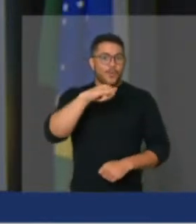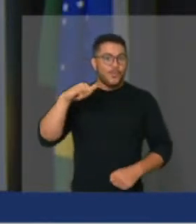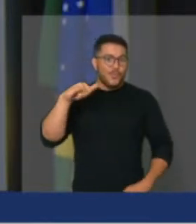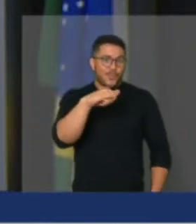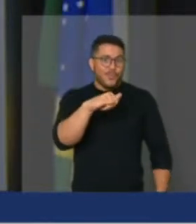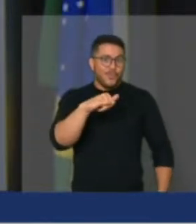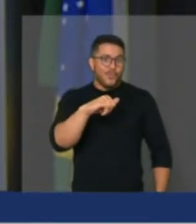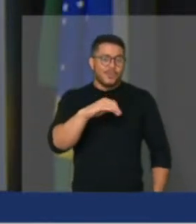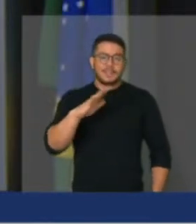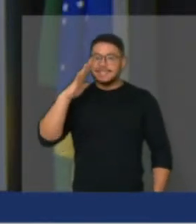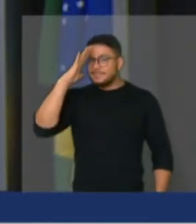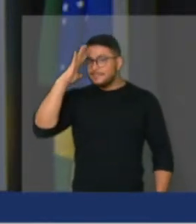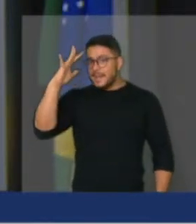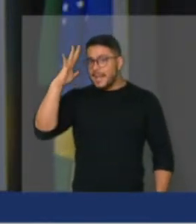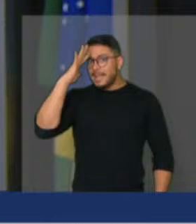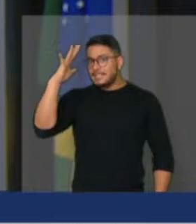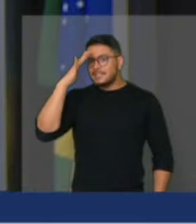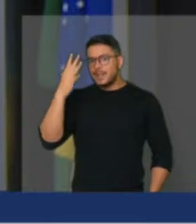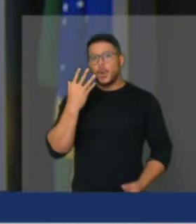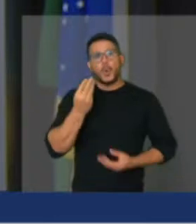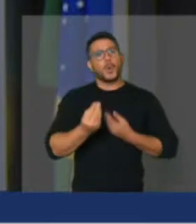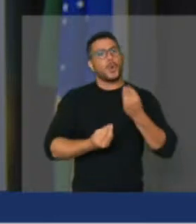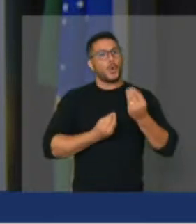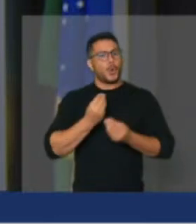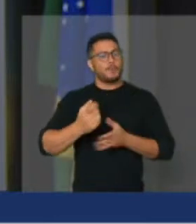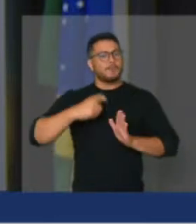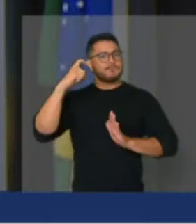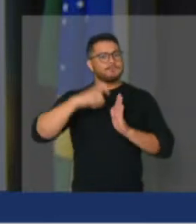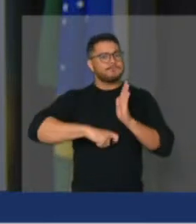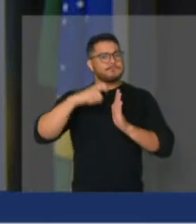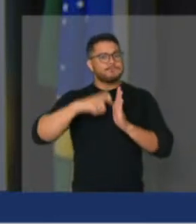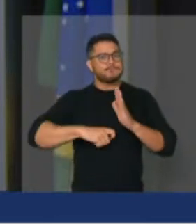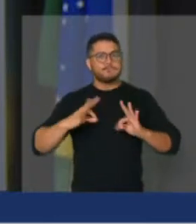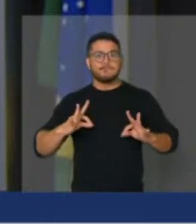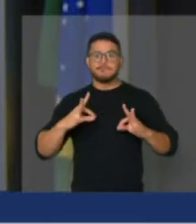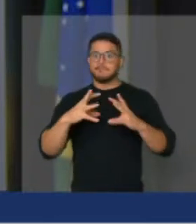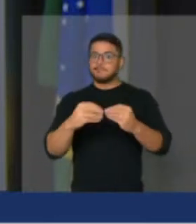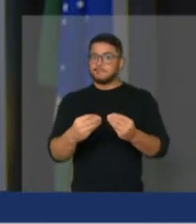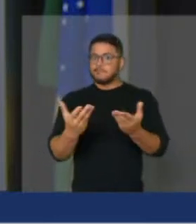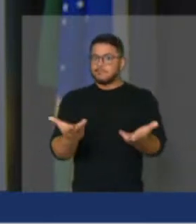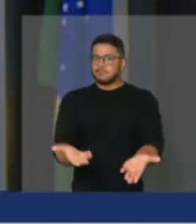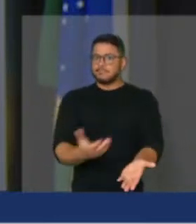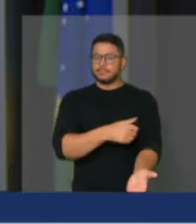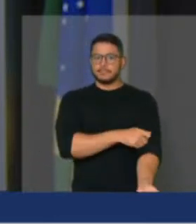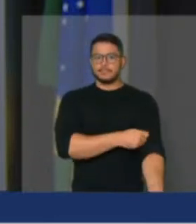TRIBUTAÇÃO PROPOSTA PELO MINISTÉRIO DA ECONOMIA ENQUANTO O MINISTRO NÃO ESTÁ PAGANDO TRIBUTAÇÃO NACIONAL NENHUMA. ESTÁ MANDANDO TUDO PARA CÁ, TUDO NAS NOSSAS